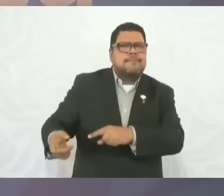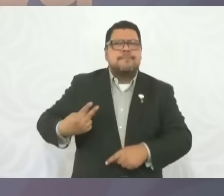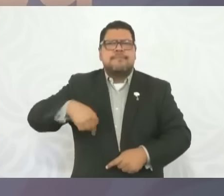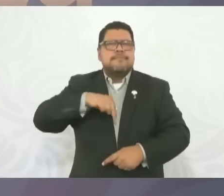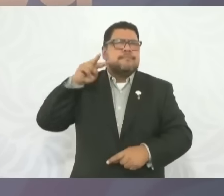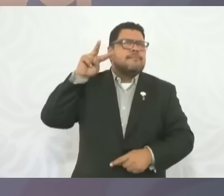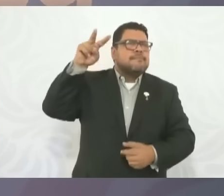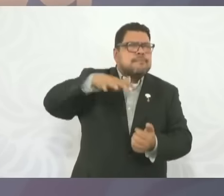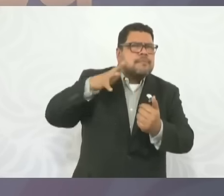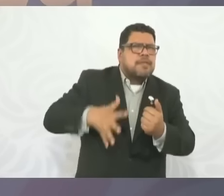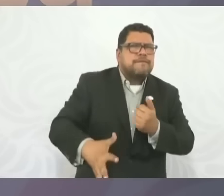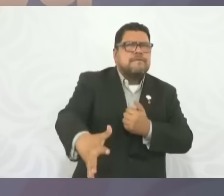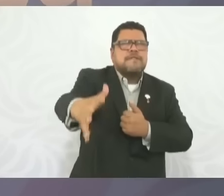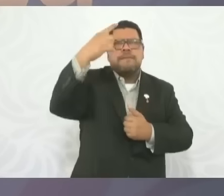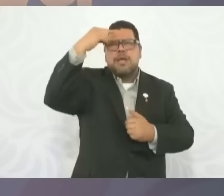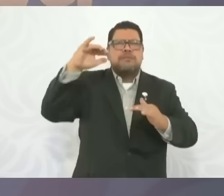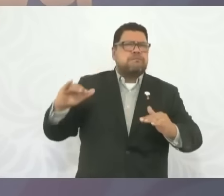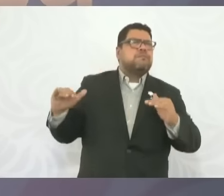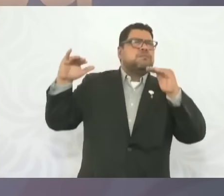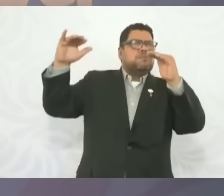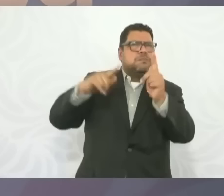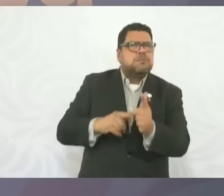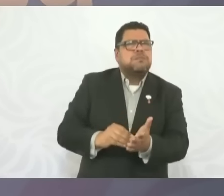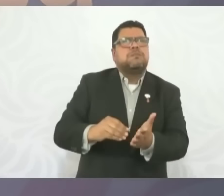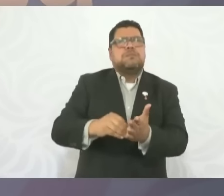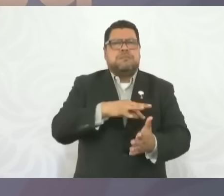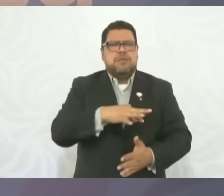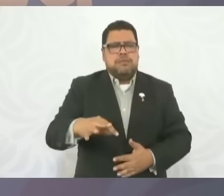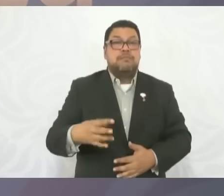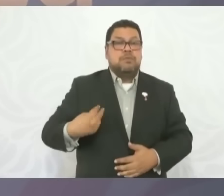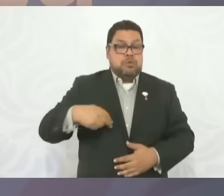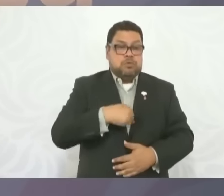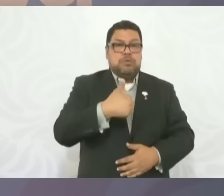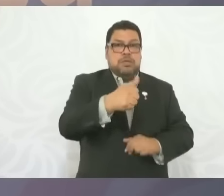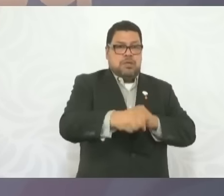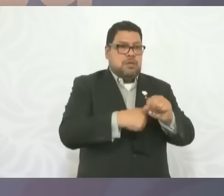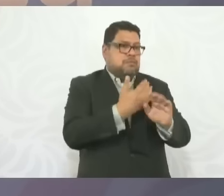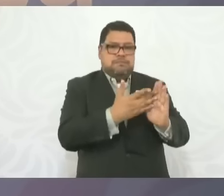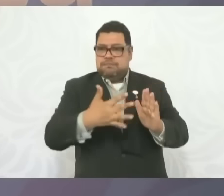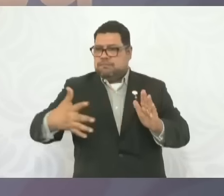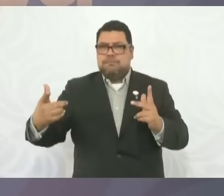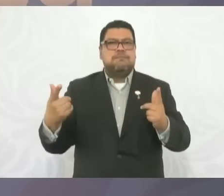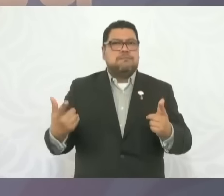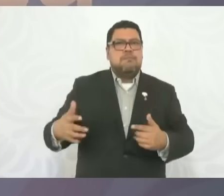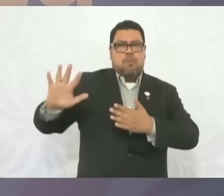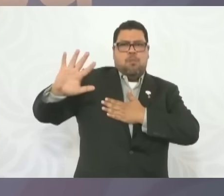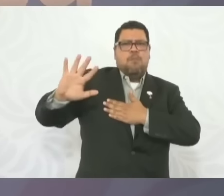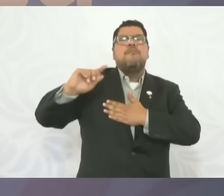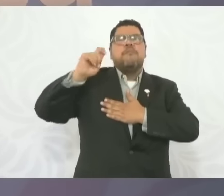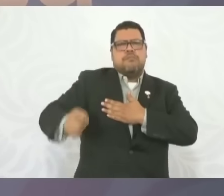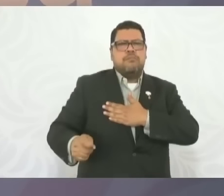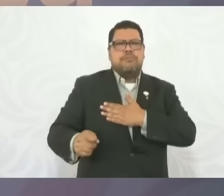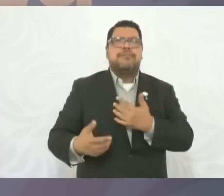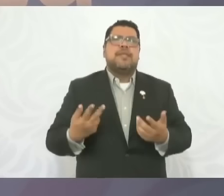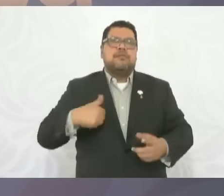plazo de nuestra soberanía. En nuestro sexenio, como nos comprometimos, tenemos grandes objetivos.